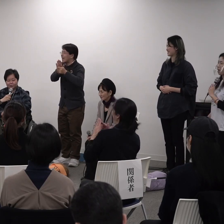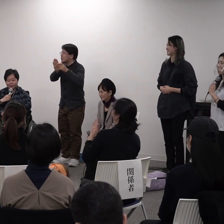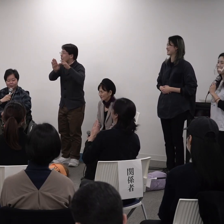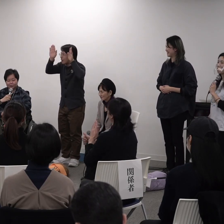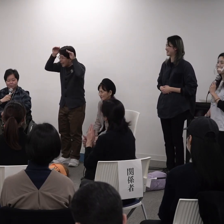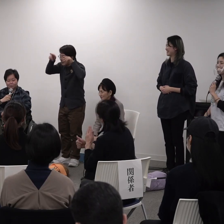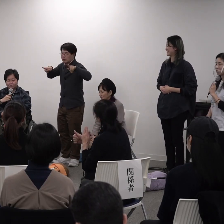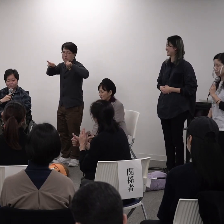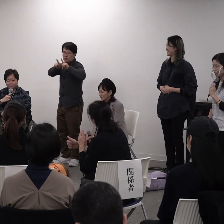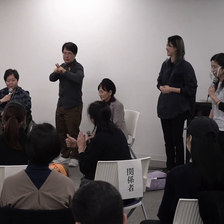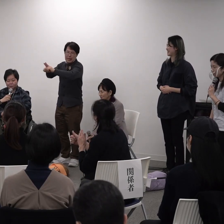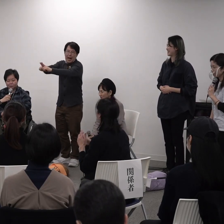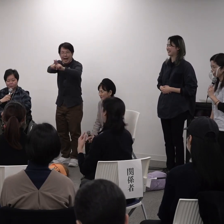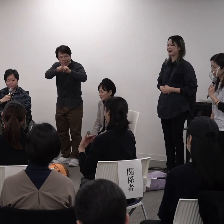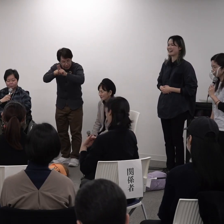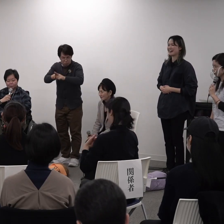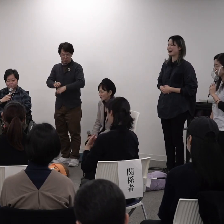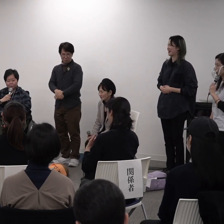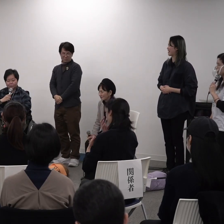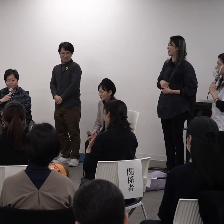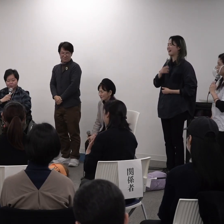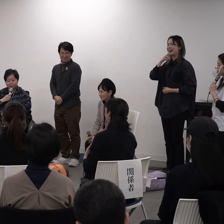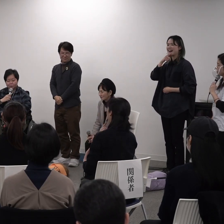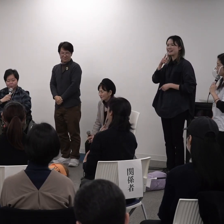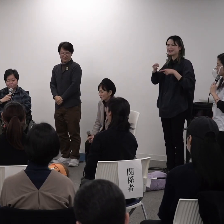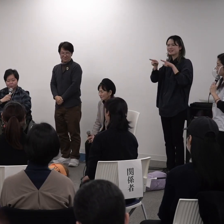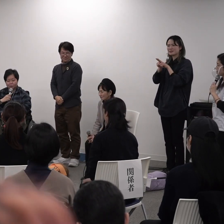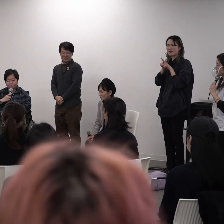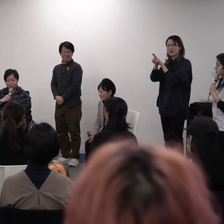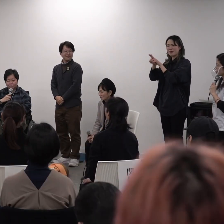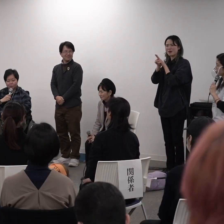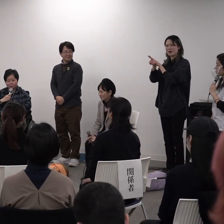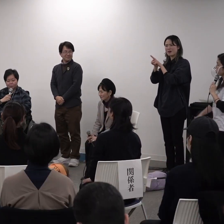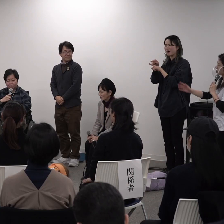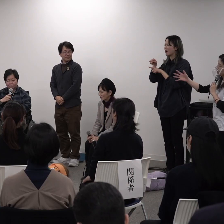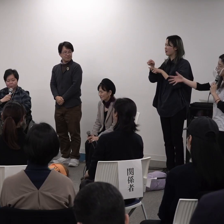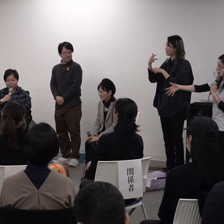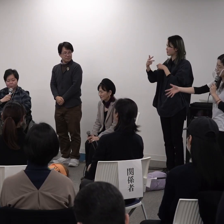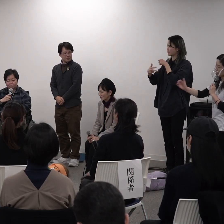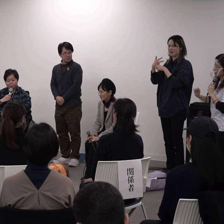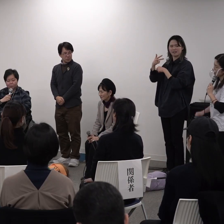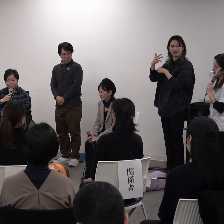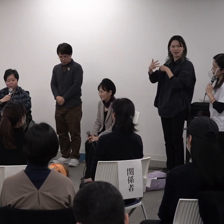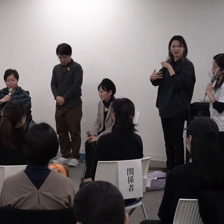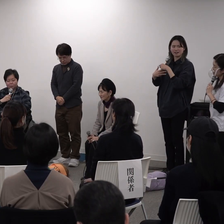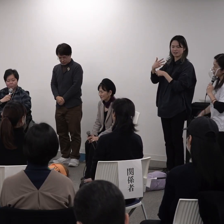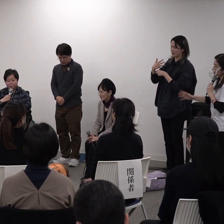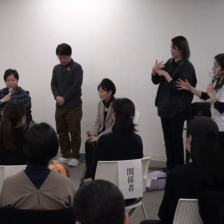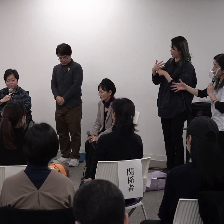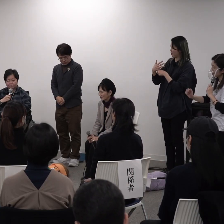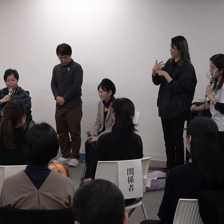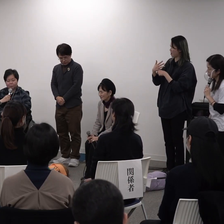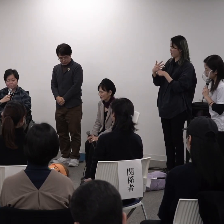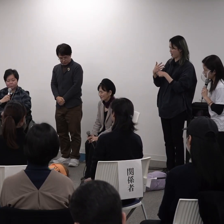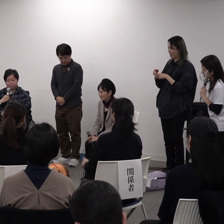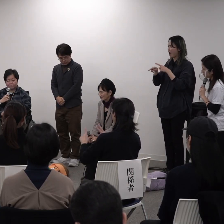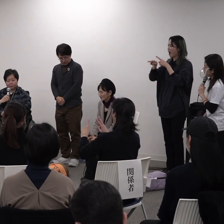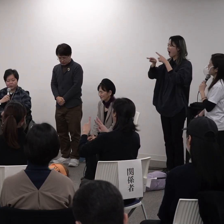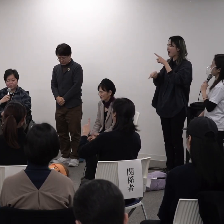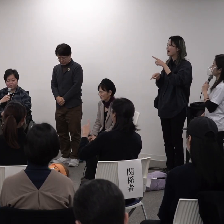橋爪）相棒の介助犬と出かけること、７,８年。あ、ごめんなさい、介助犬さんの紹介を忘れていました